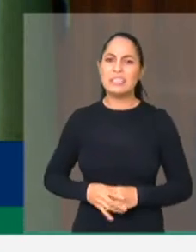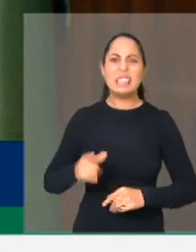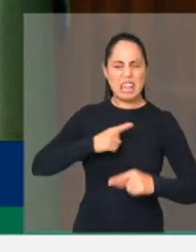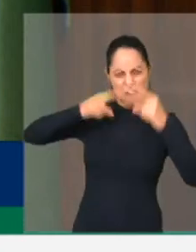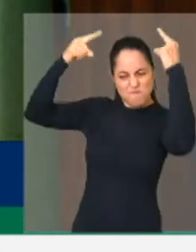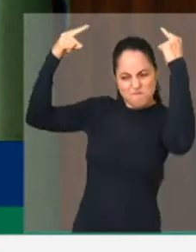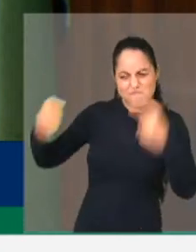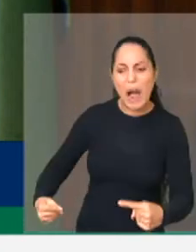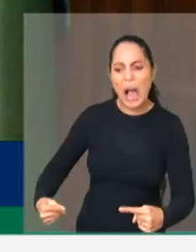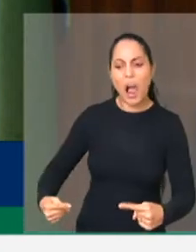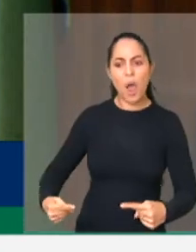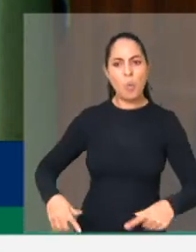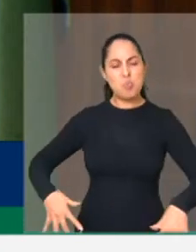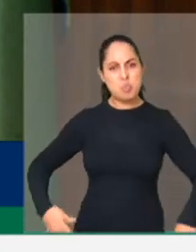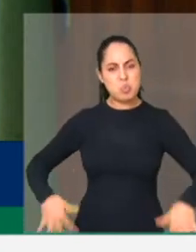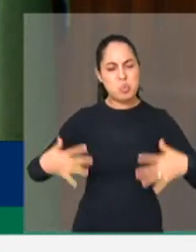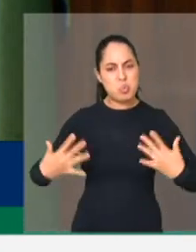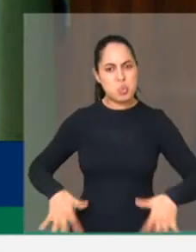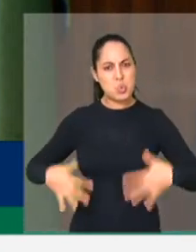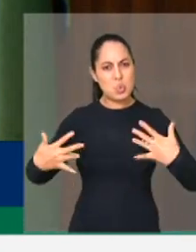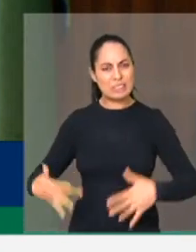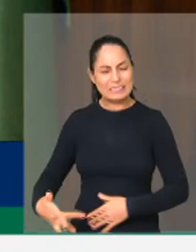SÓ EM 2013, CONQUISTOU A EQUIPARAÇÃO COM OUTRA, OUTRAS CATEGORIAS DE TRABALHADORES E TRABALHADORAS.